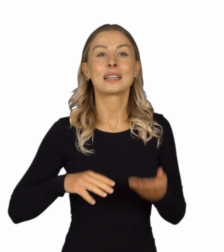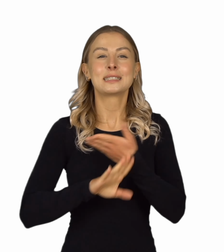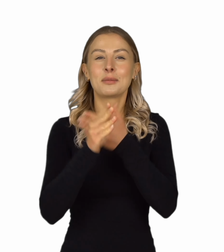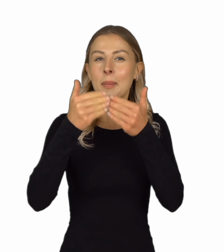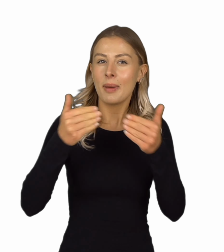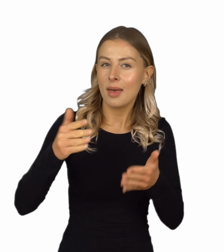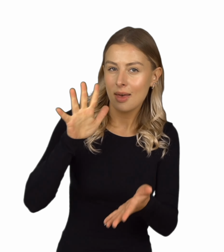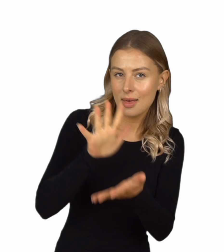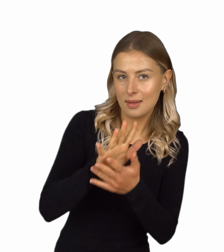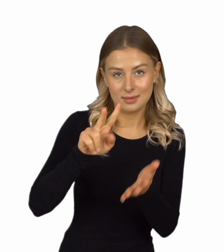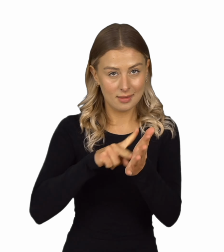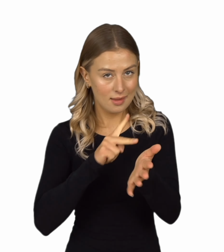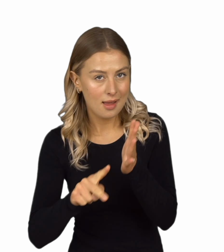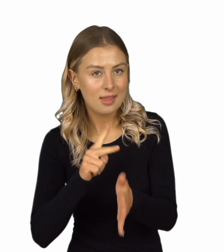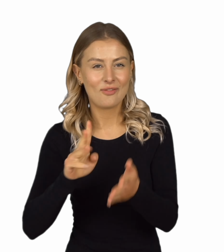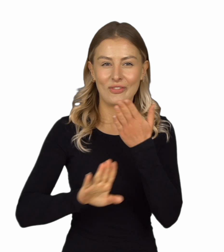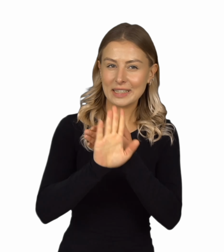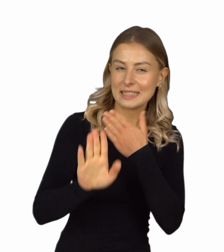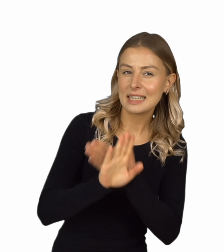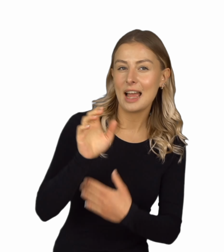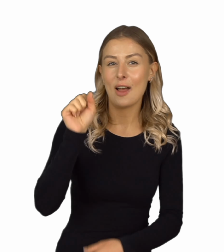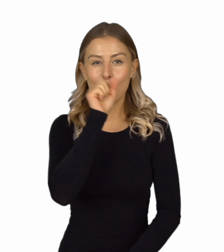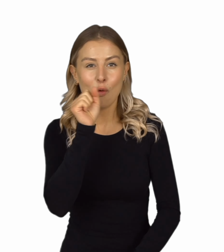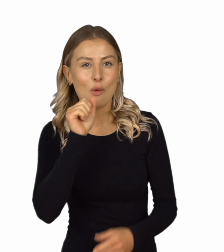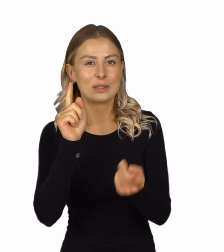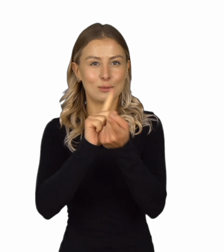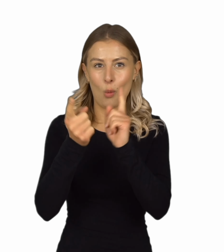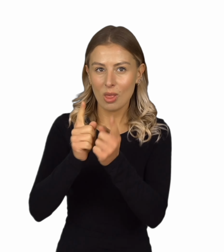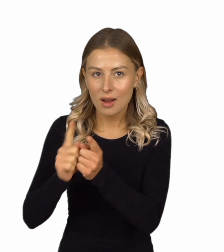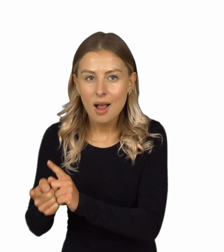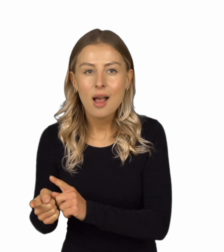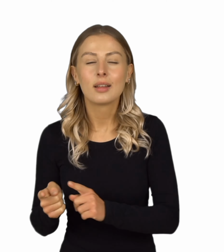Spektakl taneczny, wystawy, koncerty, spotkania.